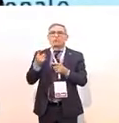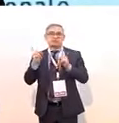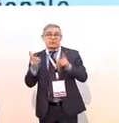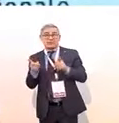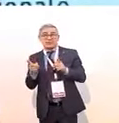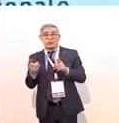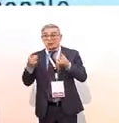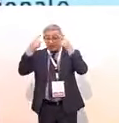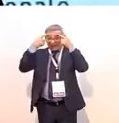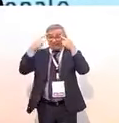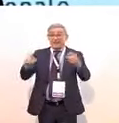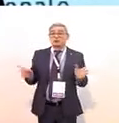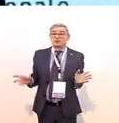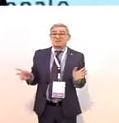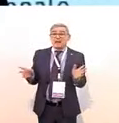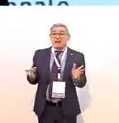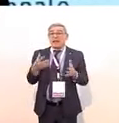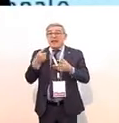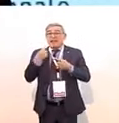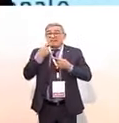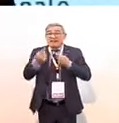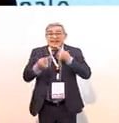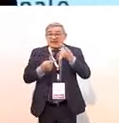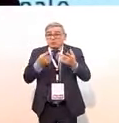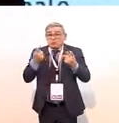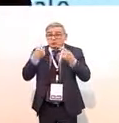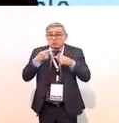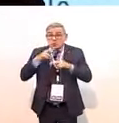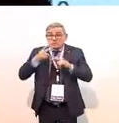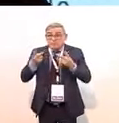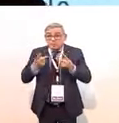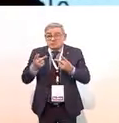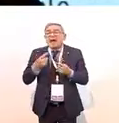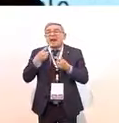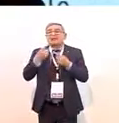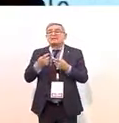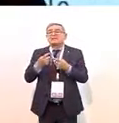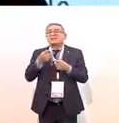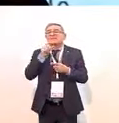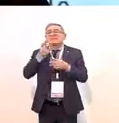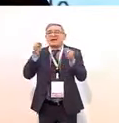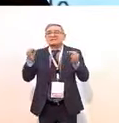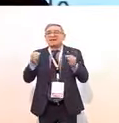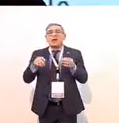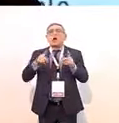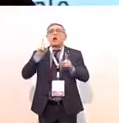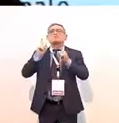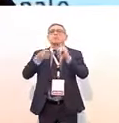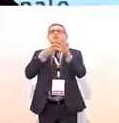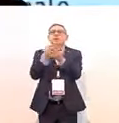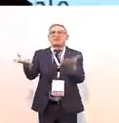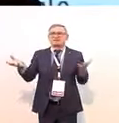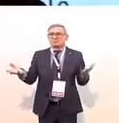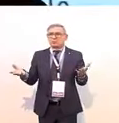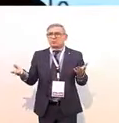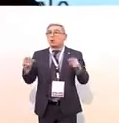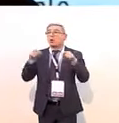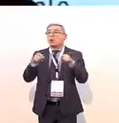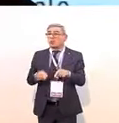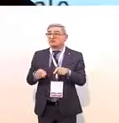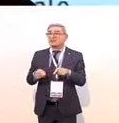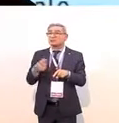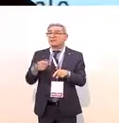politico dice “è populismo”. E non lo dico con polemica, lo dico perché l’Economist